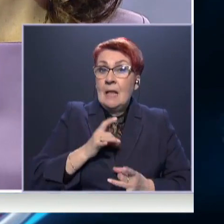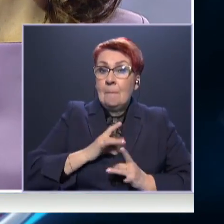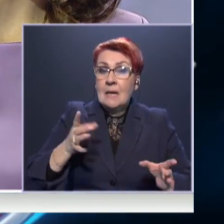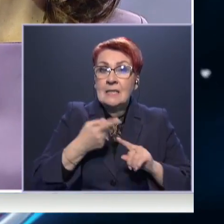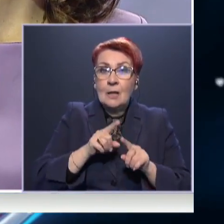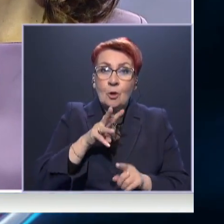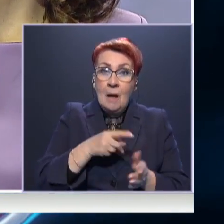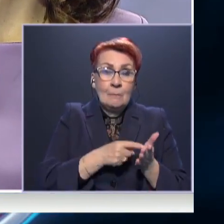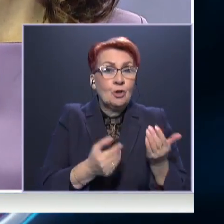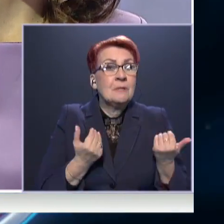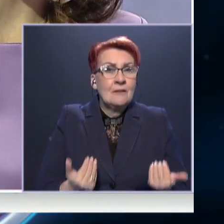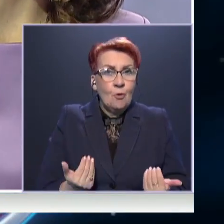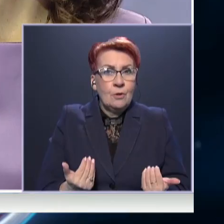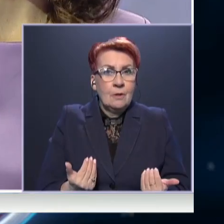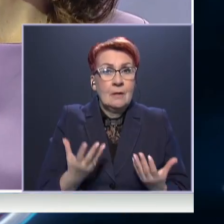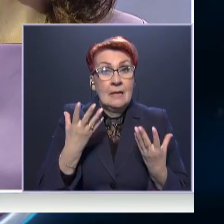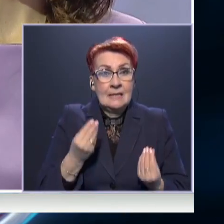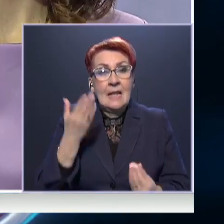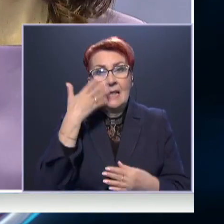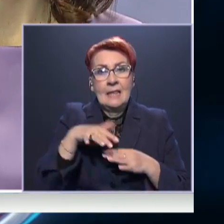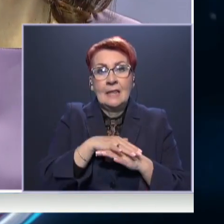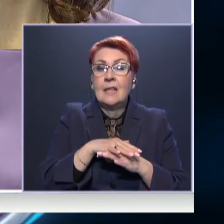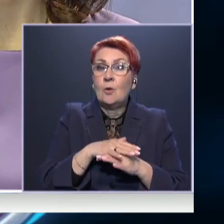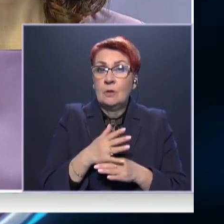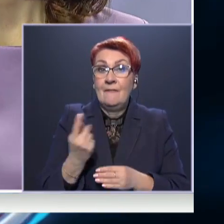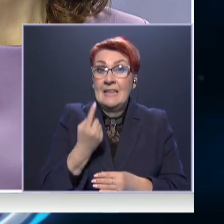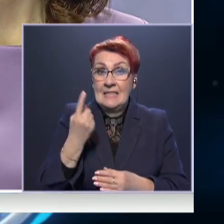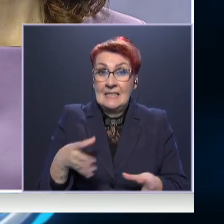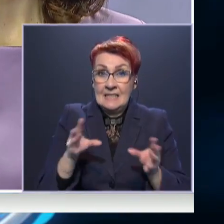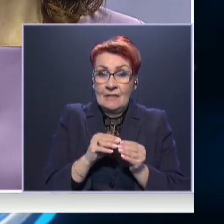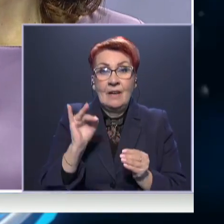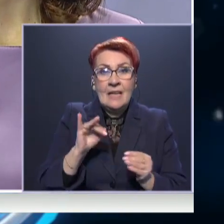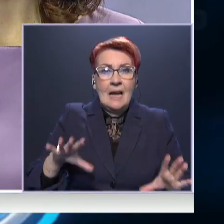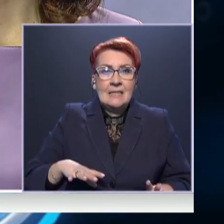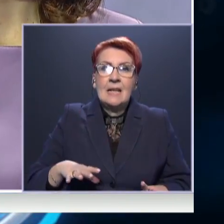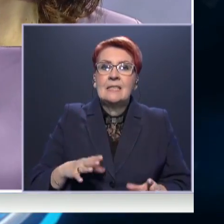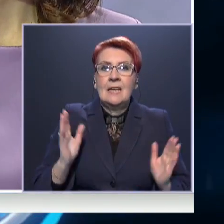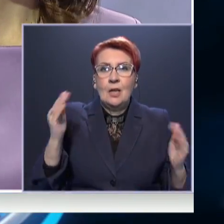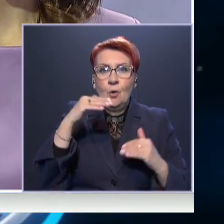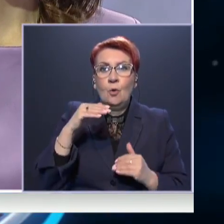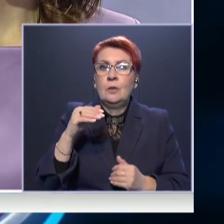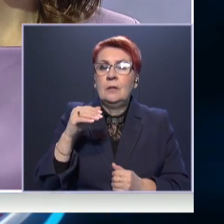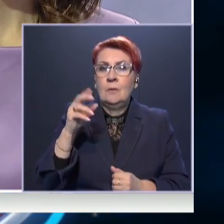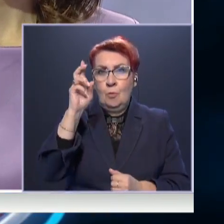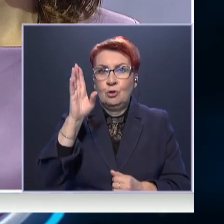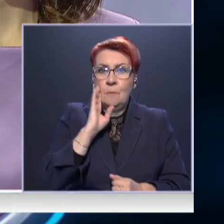отмечаем сегодня День народного единства и Казанской Божией Матери Через призму дня сегодняшнего что стоит